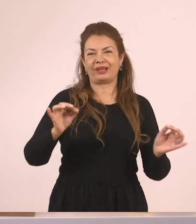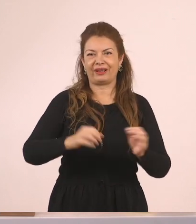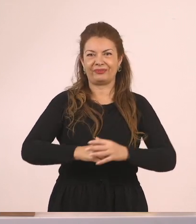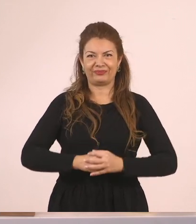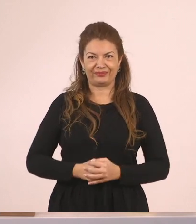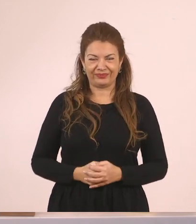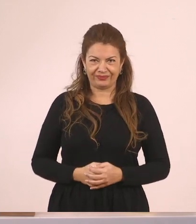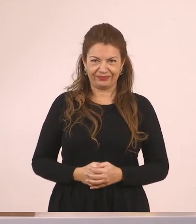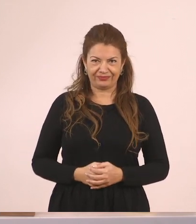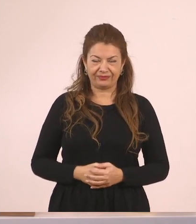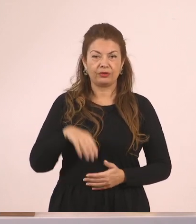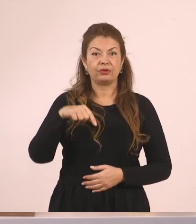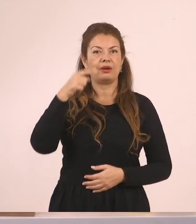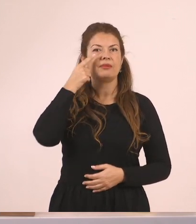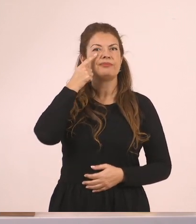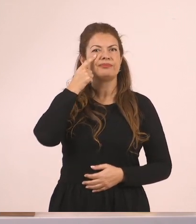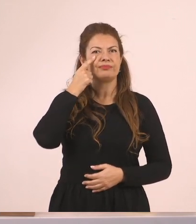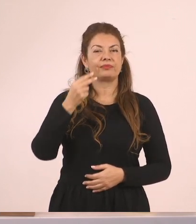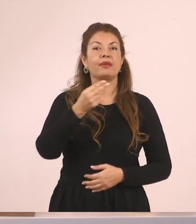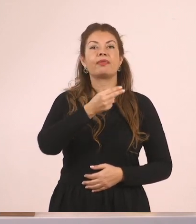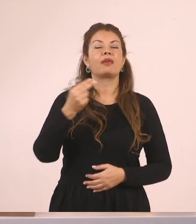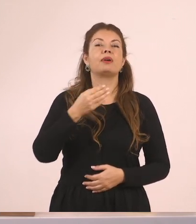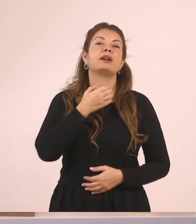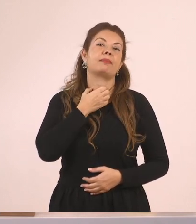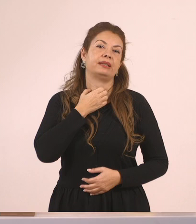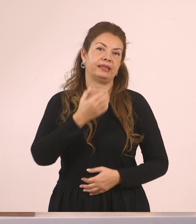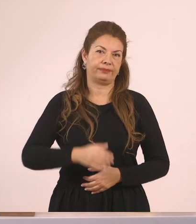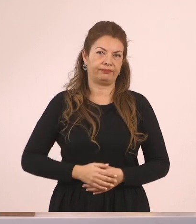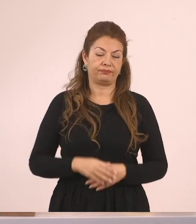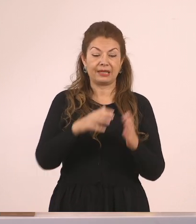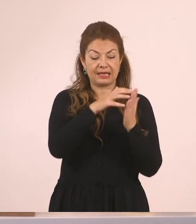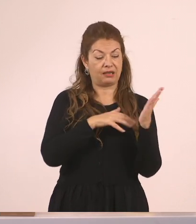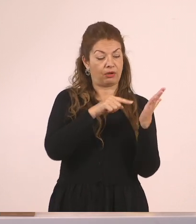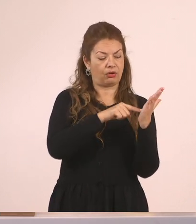Πάμε λοιπόν τώρα να δούμε τη γραμματική. Τι θέλει να μας μάθει αυτό το κείμενο;